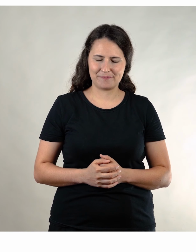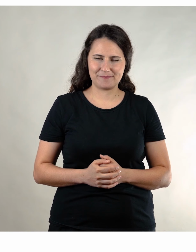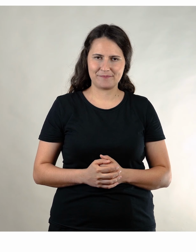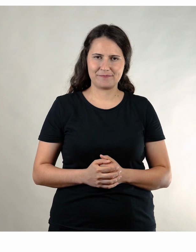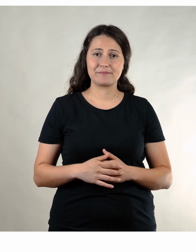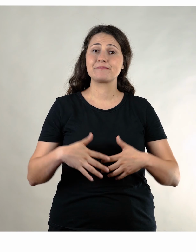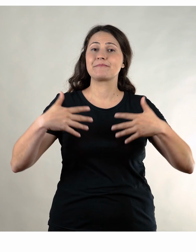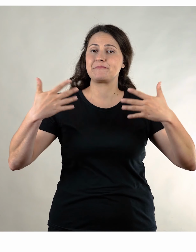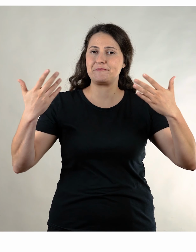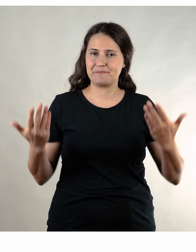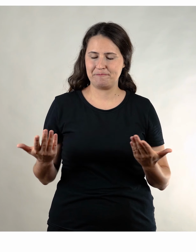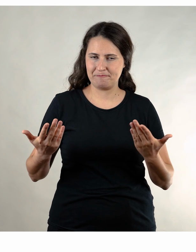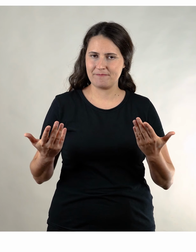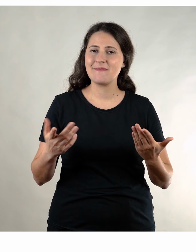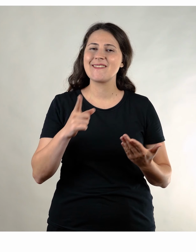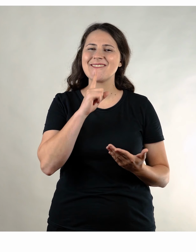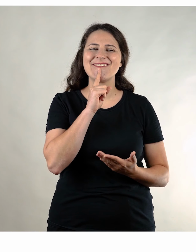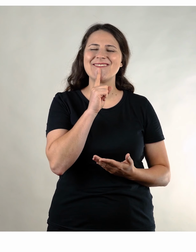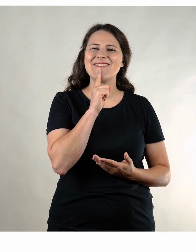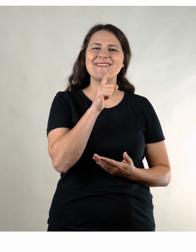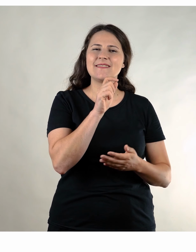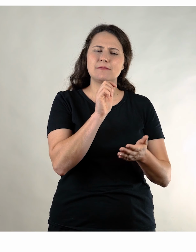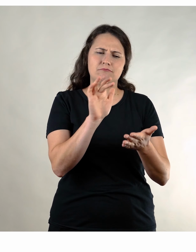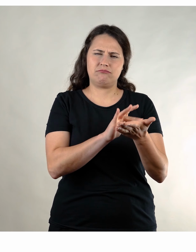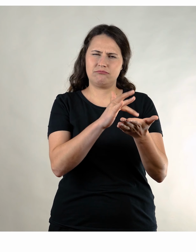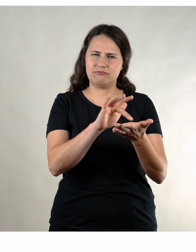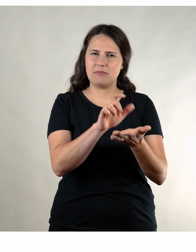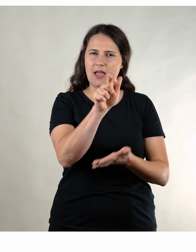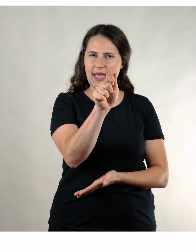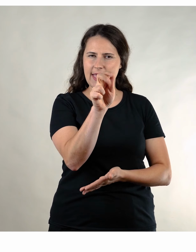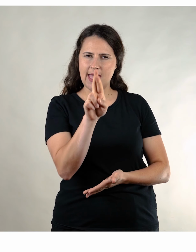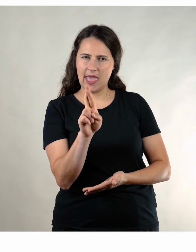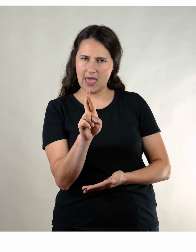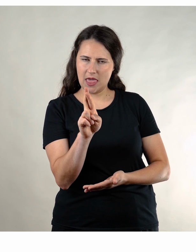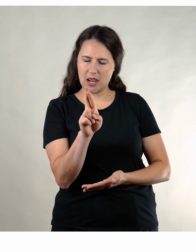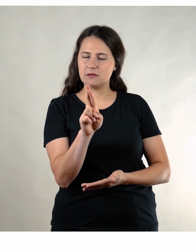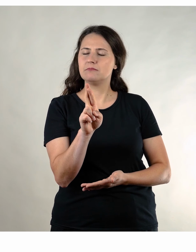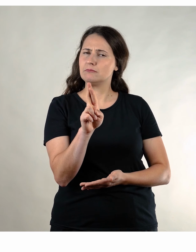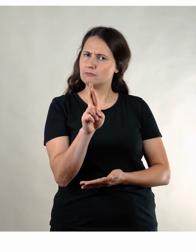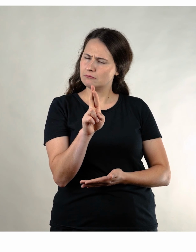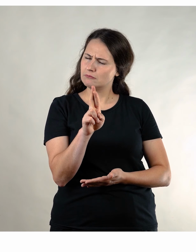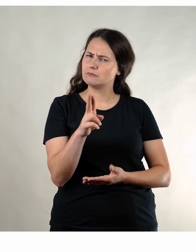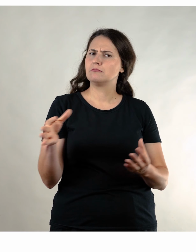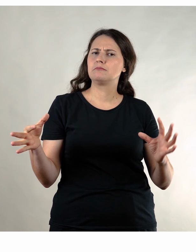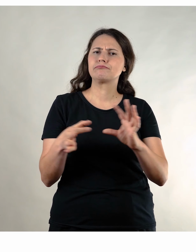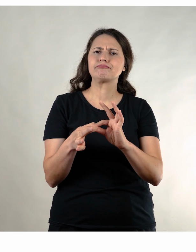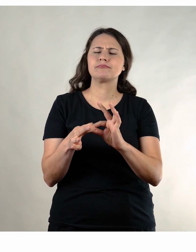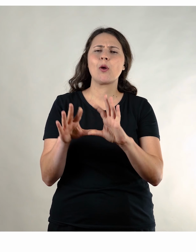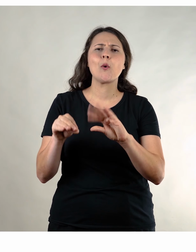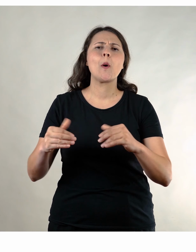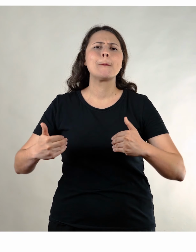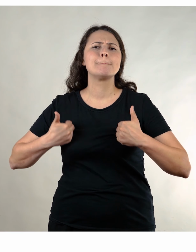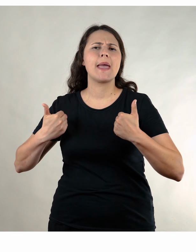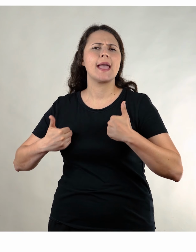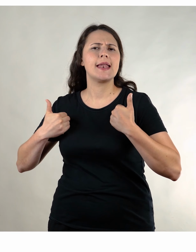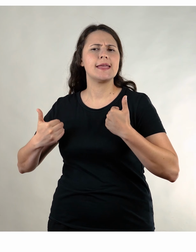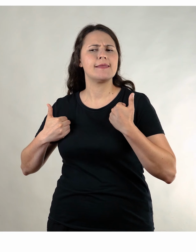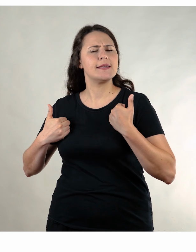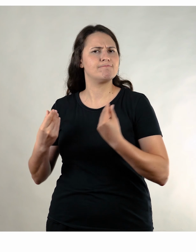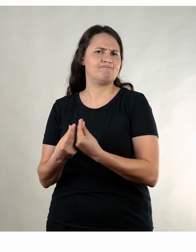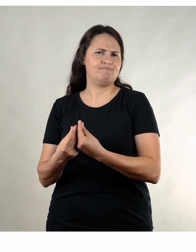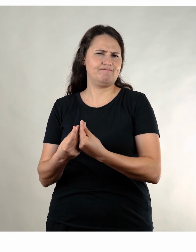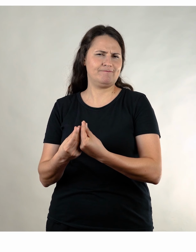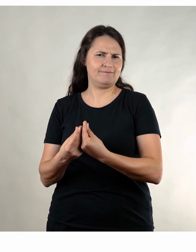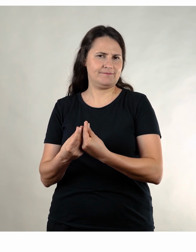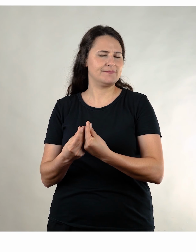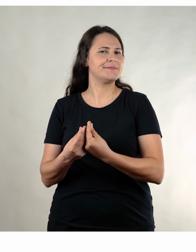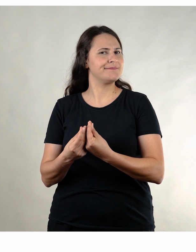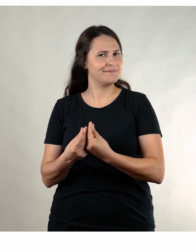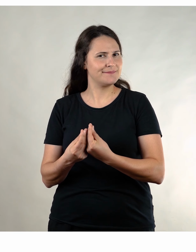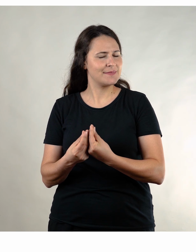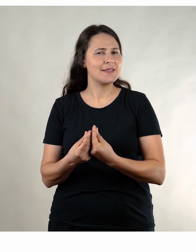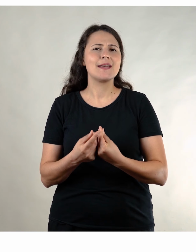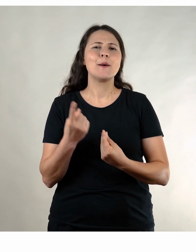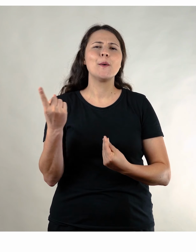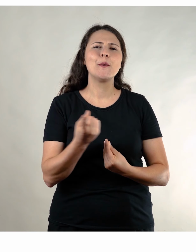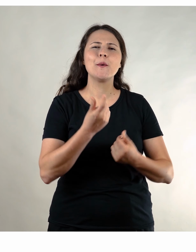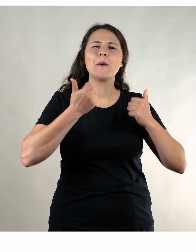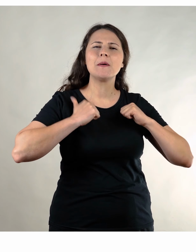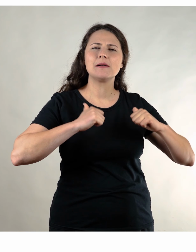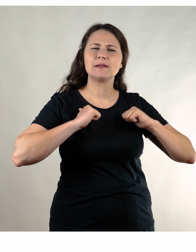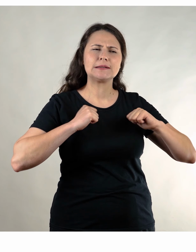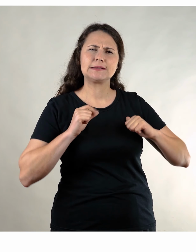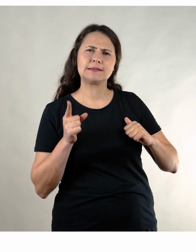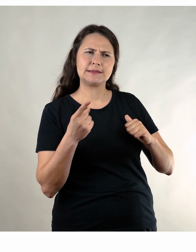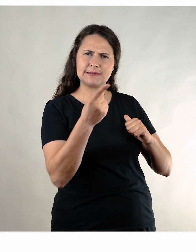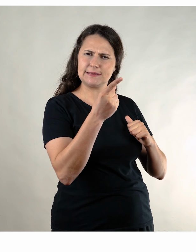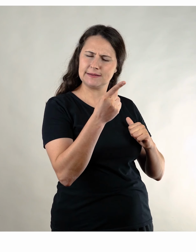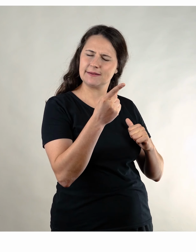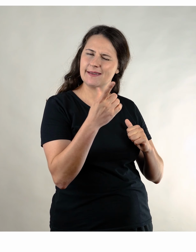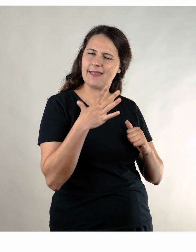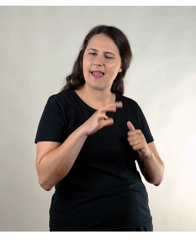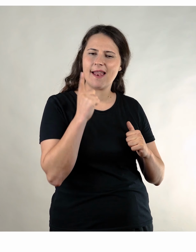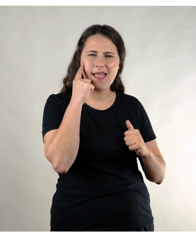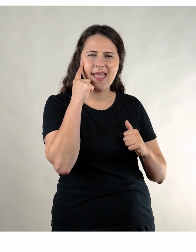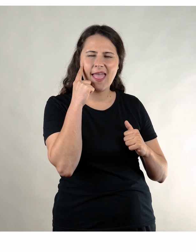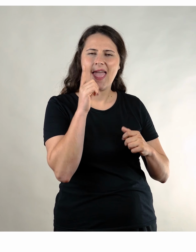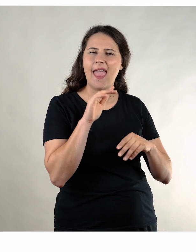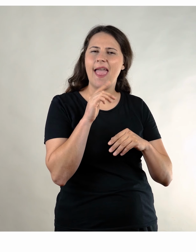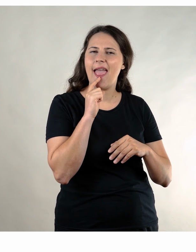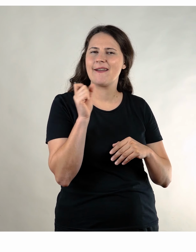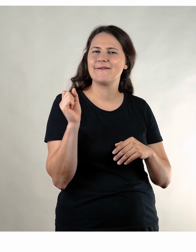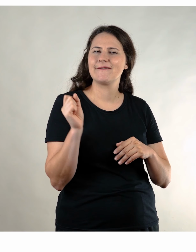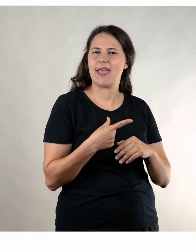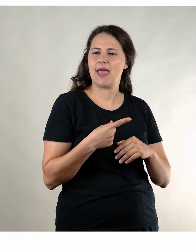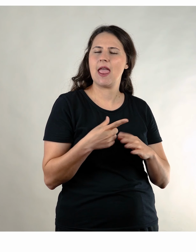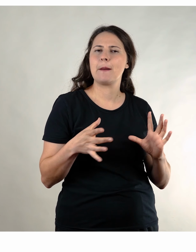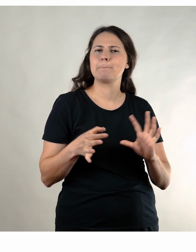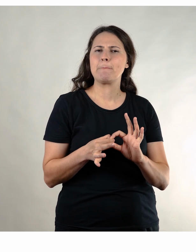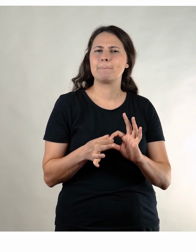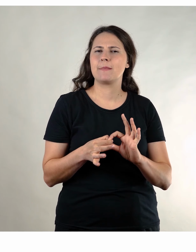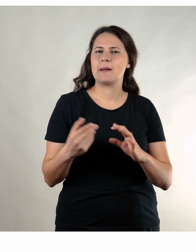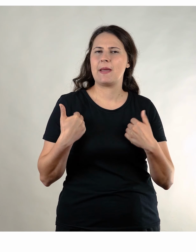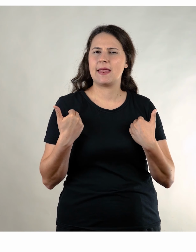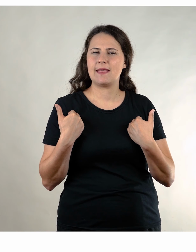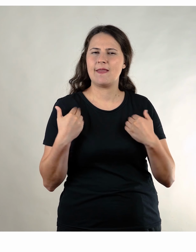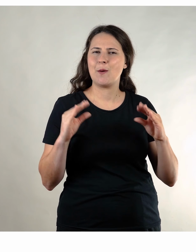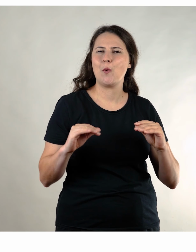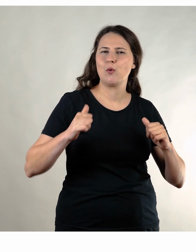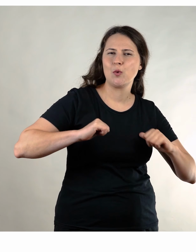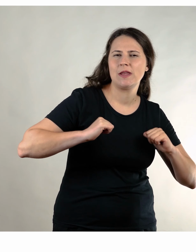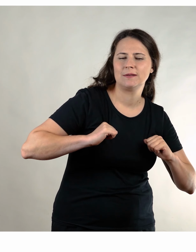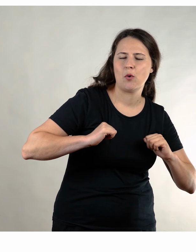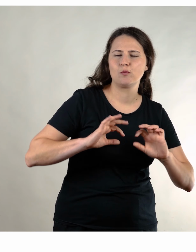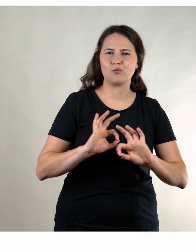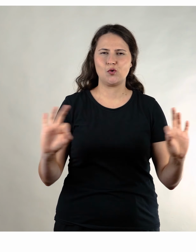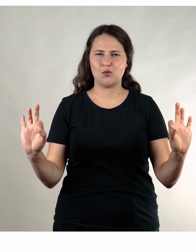Τέλος, η επαυξημένη πραγματικότητα συνδέεται και με τον κόσμο των παιχνιδιών και η ταξιδιωτική βιομηχανία θέλει να εκμεταλλευτεί αυτή τη σύνδεση.